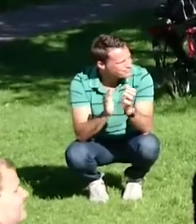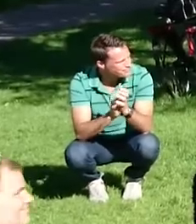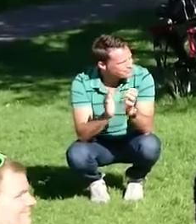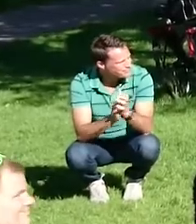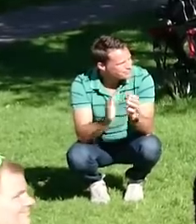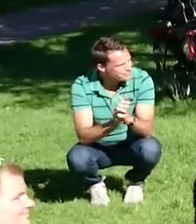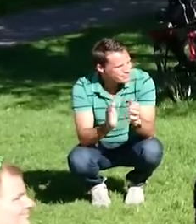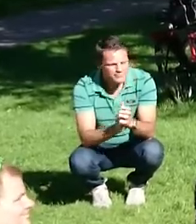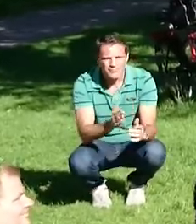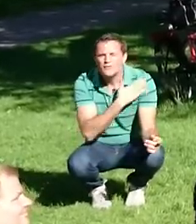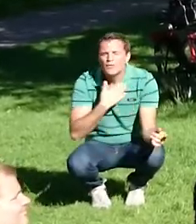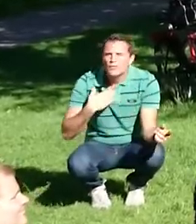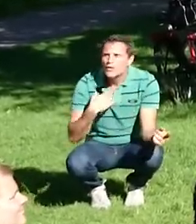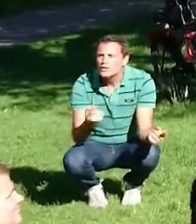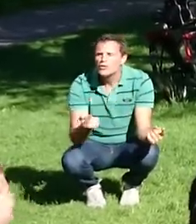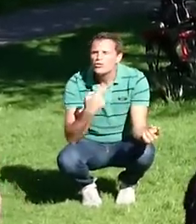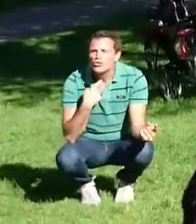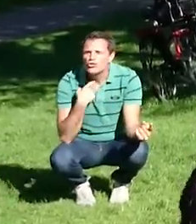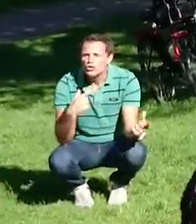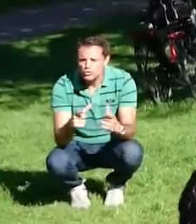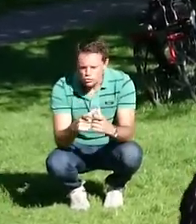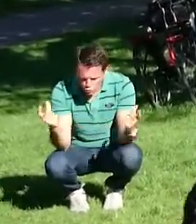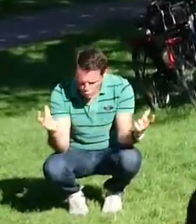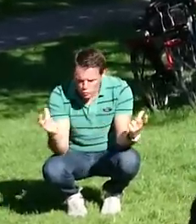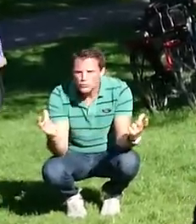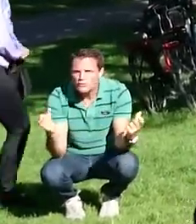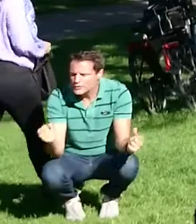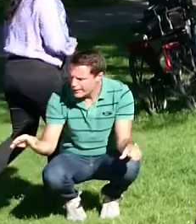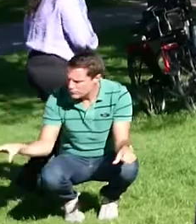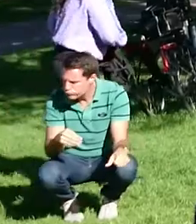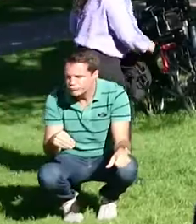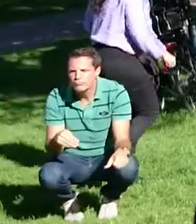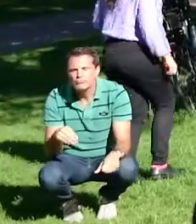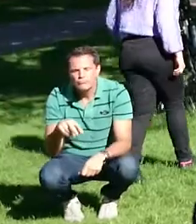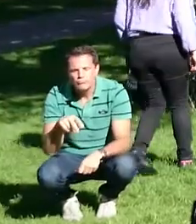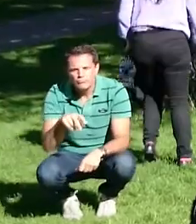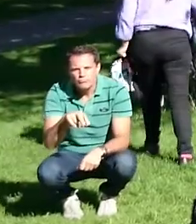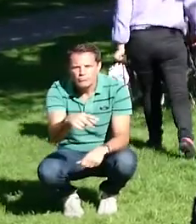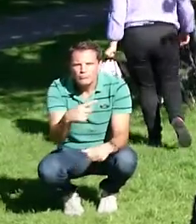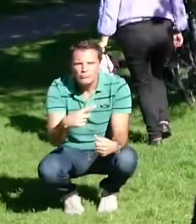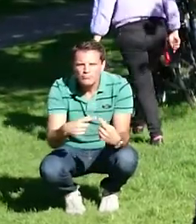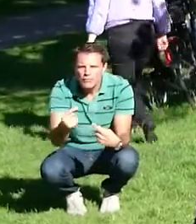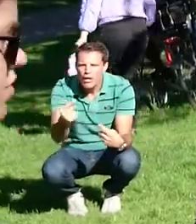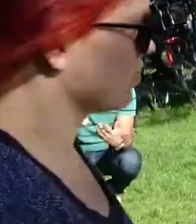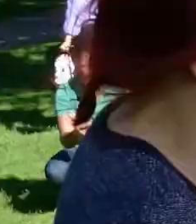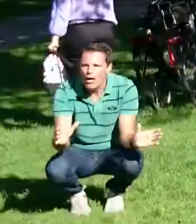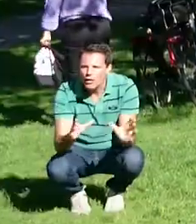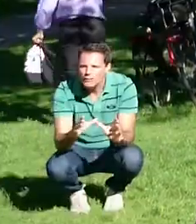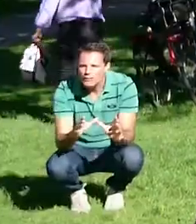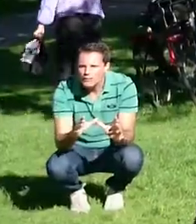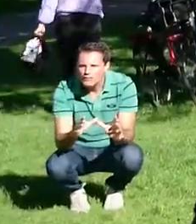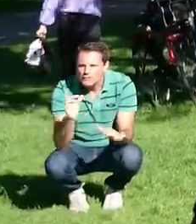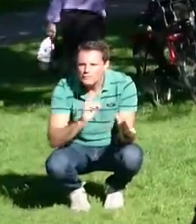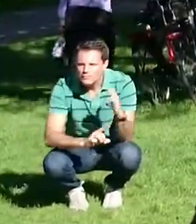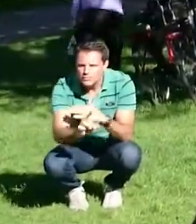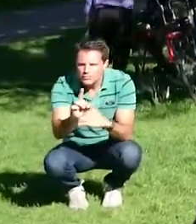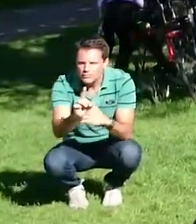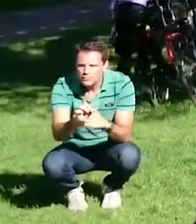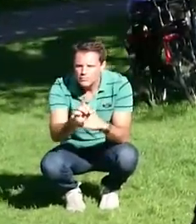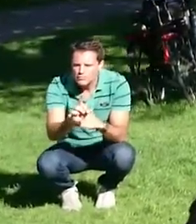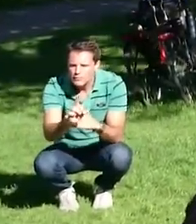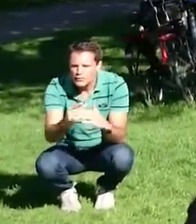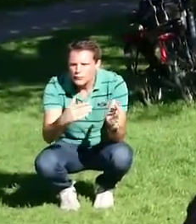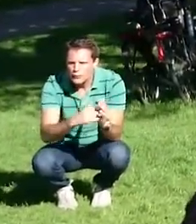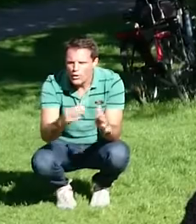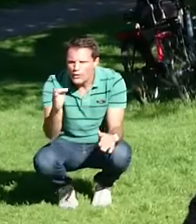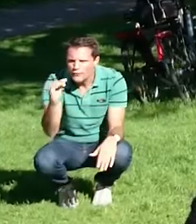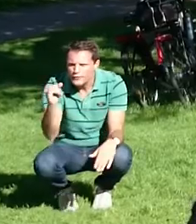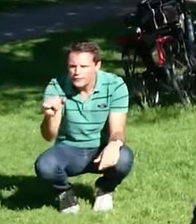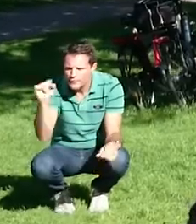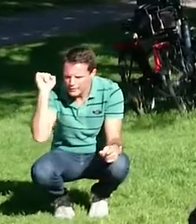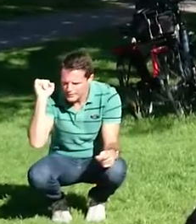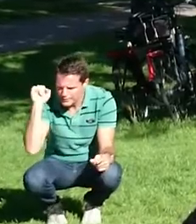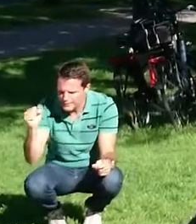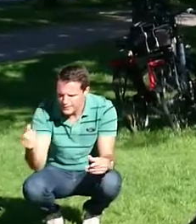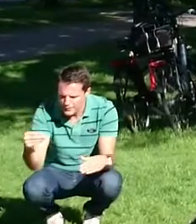Vi ska ta våra röstkort. Vi ska promenera till vallokalen. Vi ska ta valsedeln från Feministiskt initiativ, lägga den i ett kuvert,